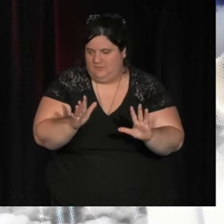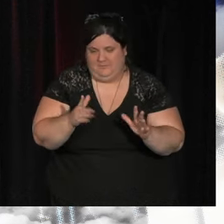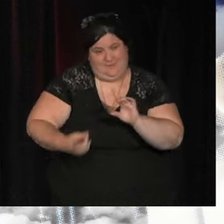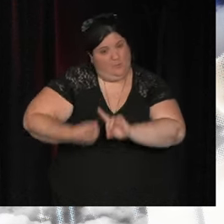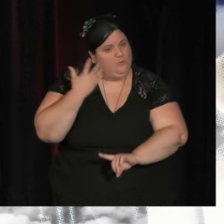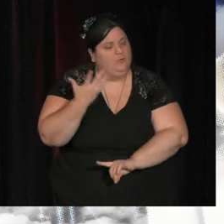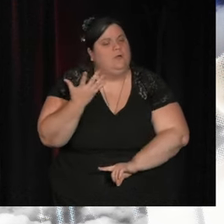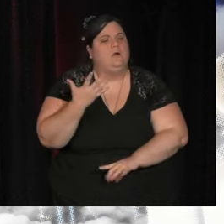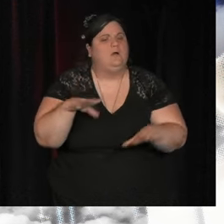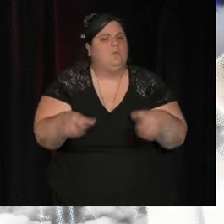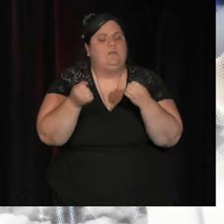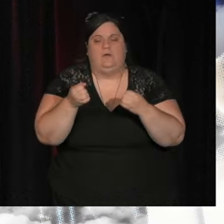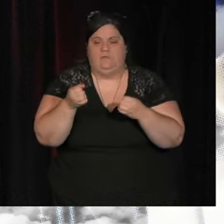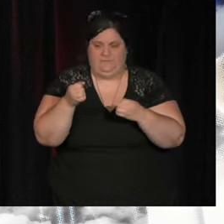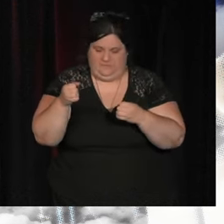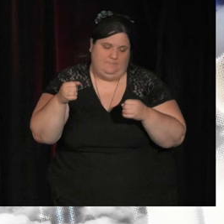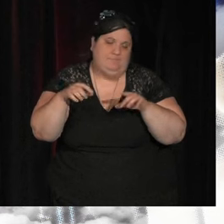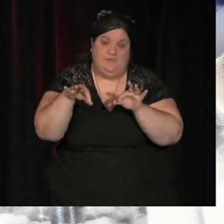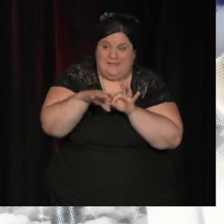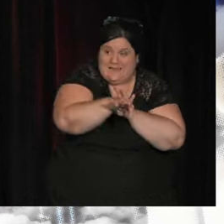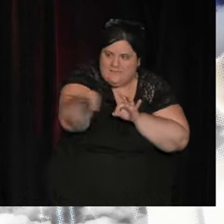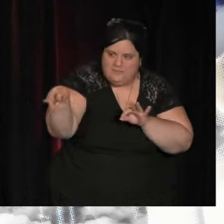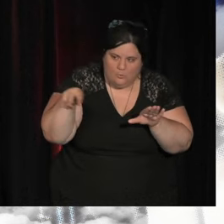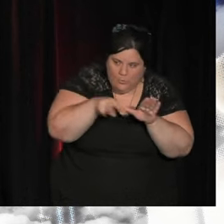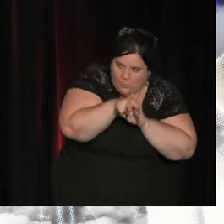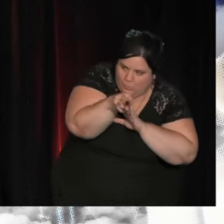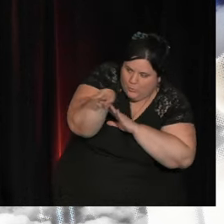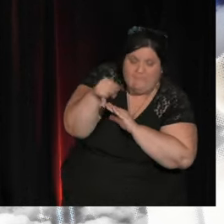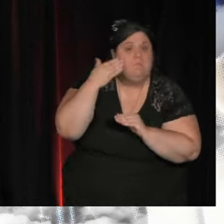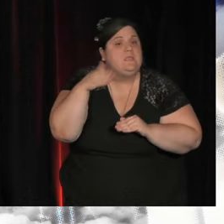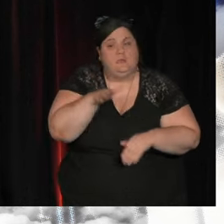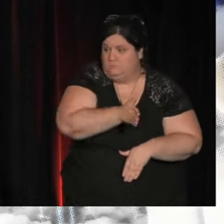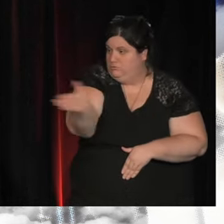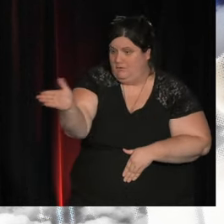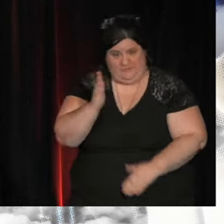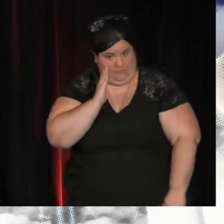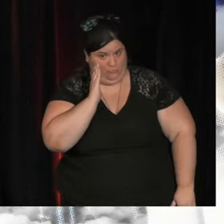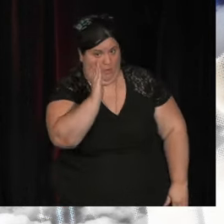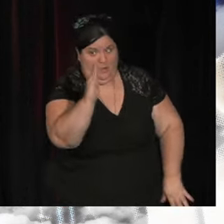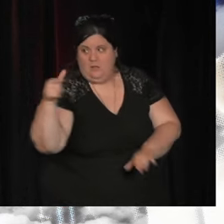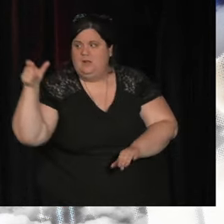le line of sight, c'est la ligne de mire en français, si tu passes un virage à 90 degrés, que tu vas tout droit, tu as Ana qui est un sniper, j'en parlais tout à l'heure,